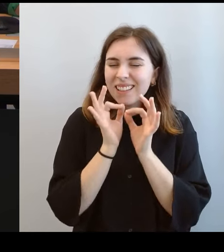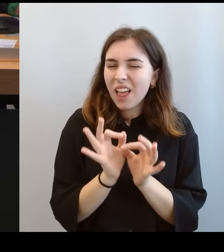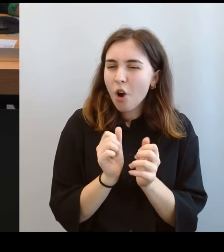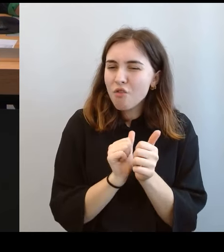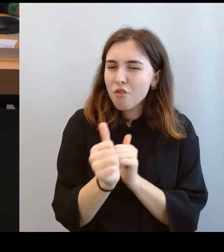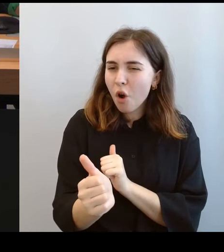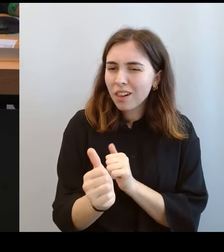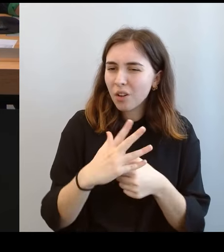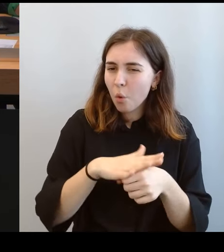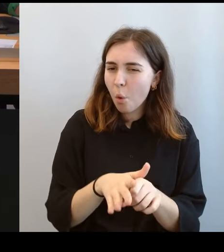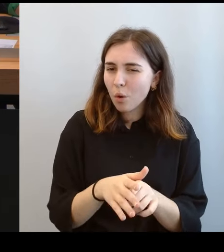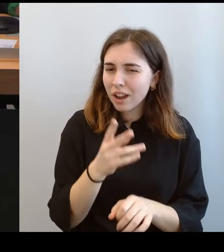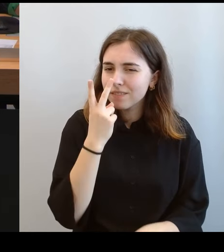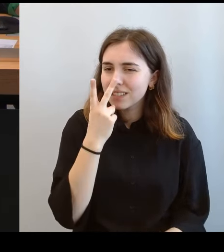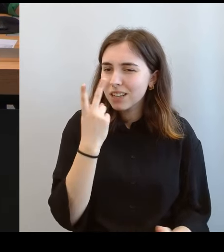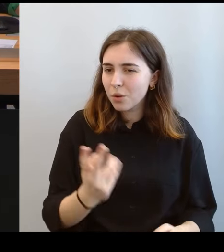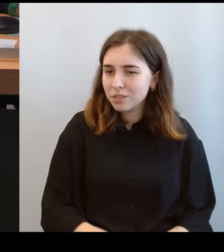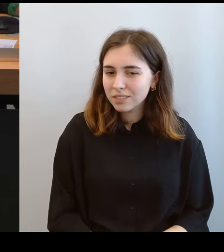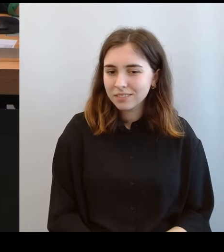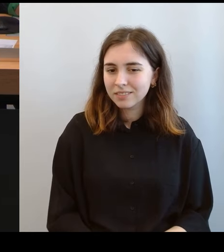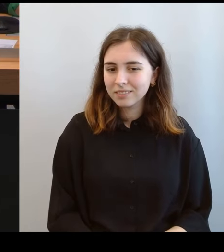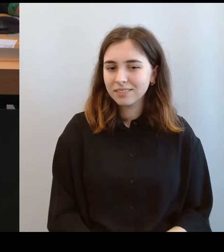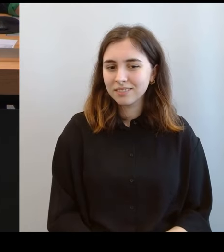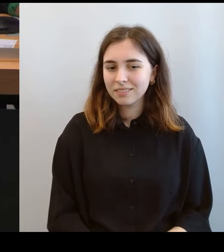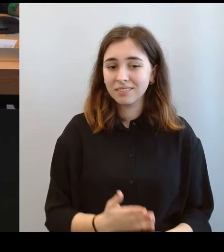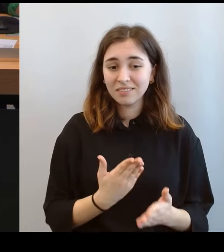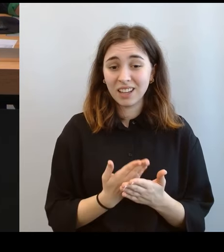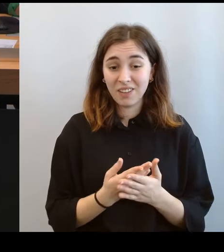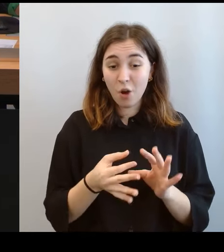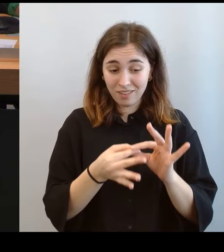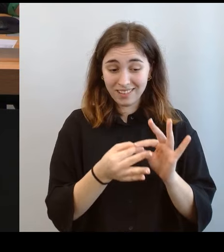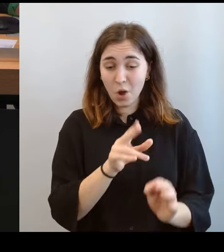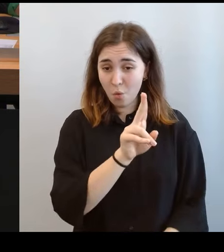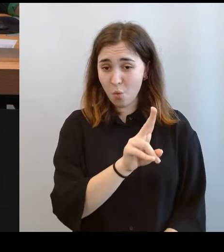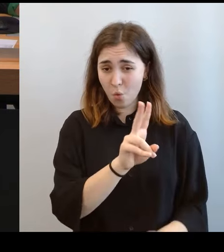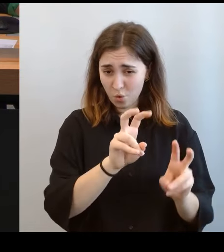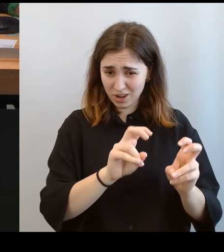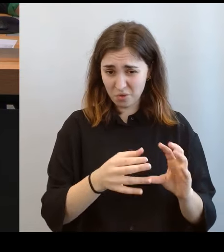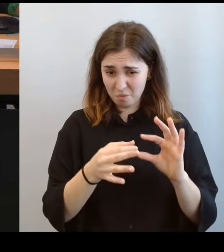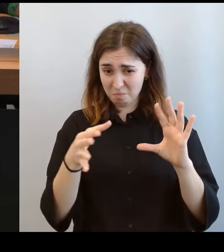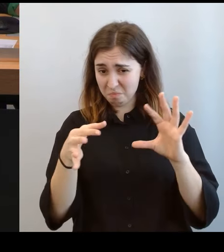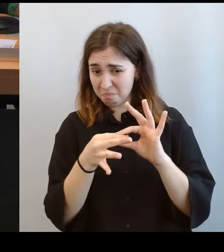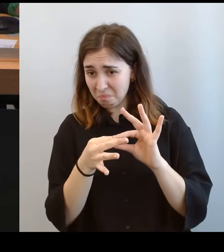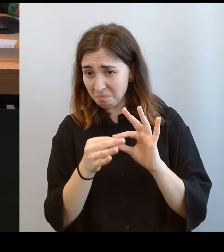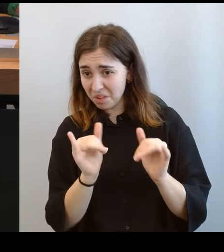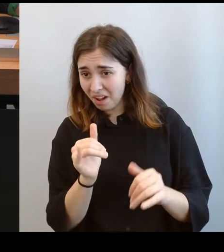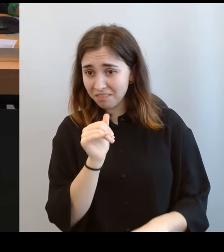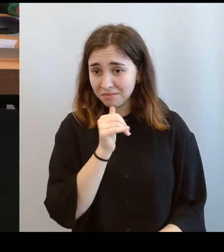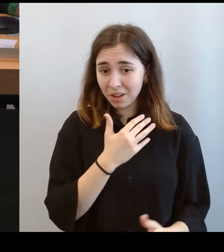Folgen durch diese hier herausgehobenen U-Untersuchungen entgegnet werden muss. Um beispielsweise Adipositas,